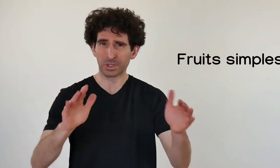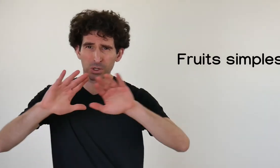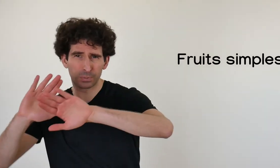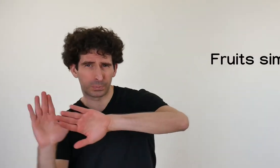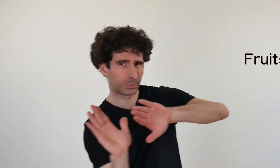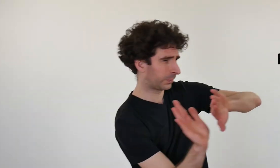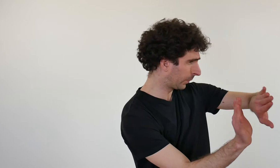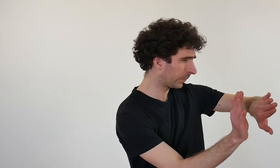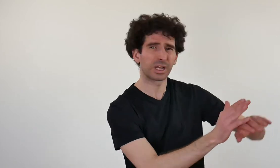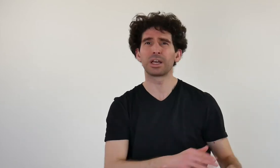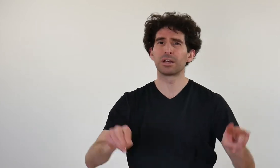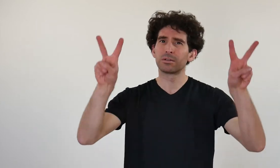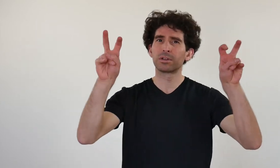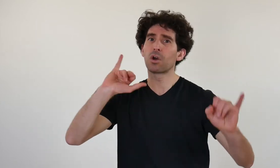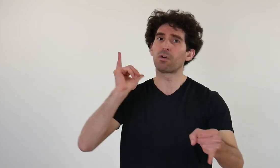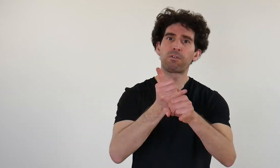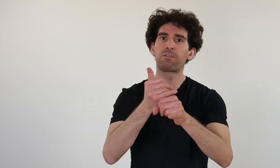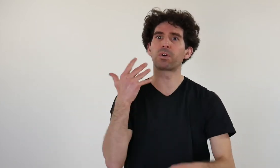place aux "faux fruits".